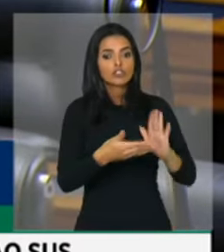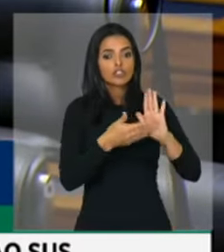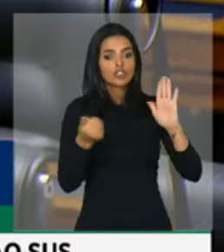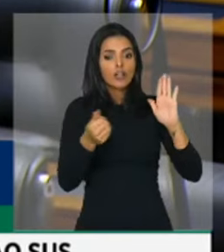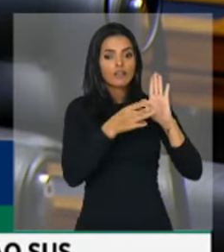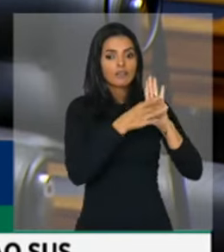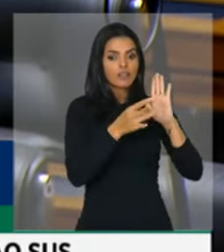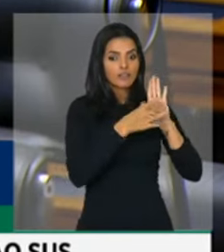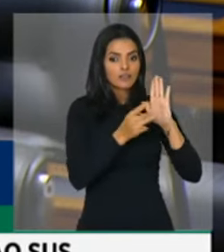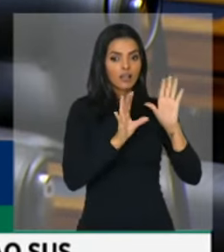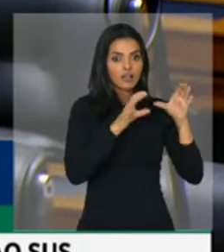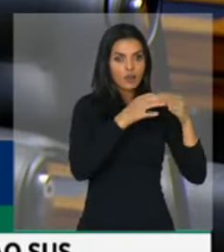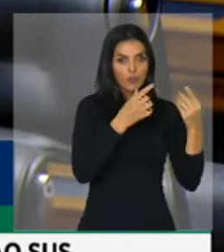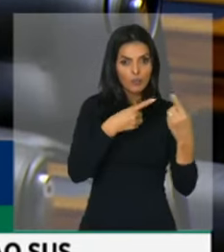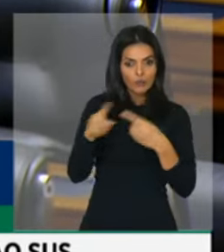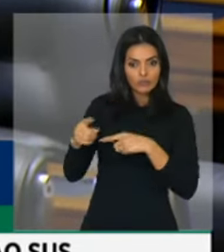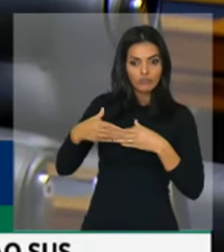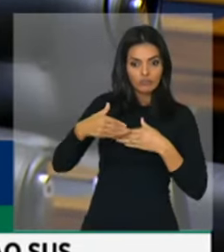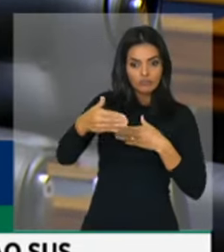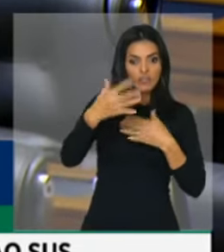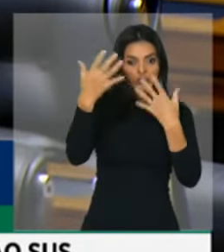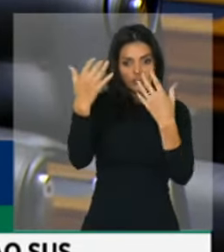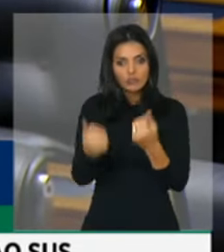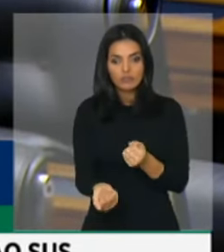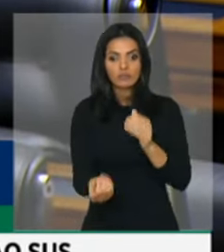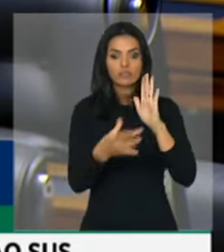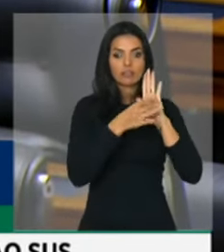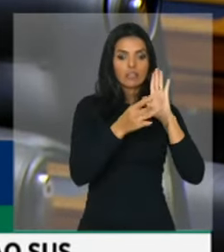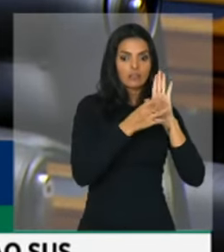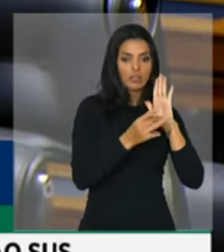OPOSIÇÃO E A GENTE ACATAR ESSE DESTAQUE E O PROJETO FICA ABSOLUTAMENTE REDONDO E A